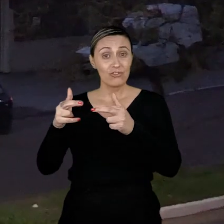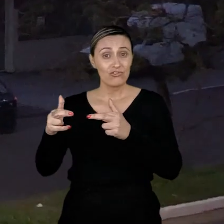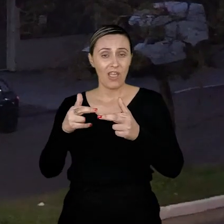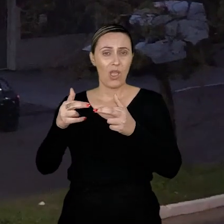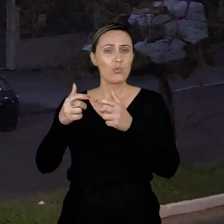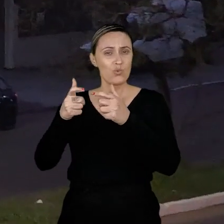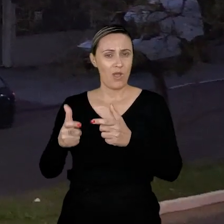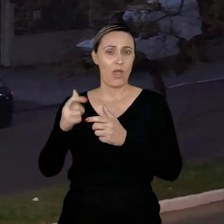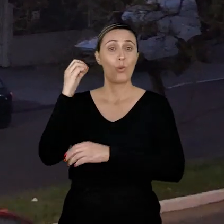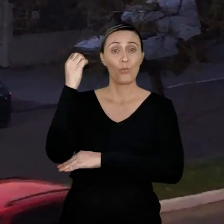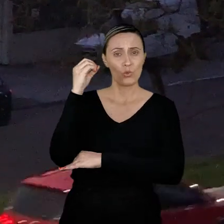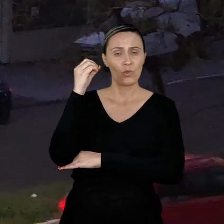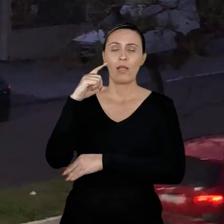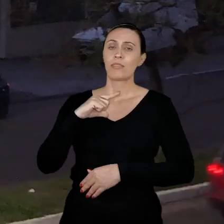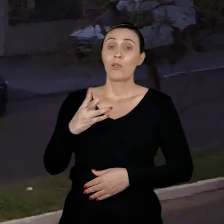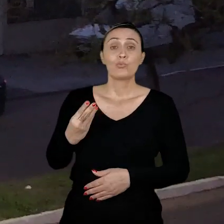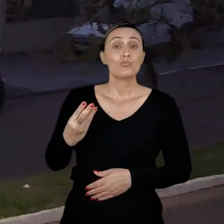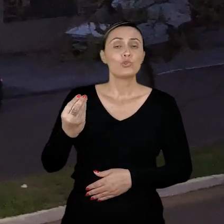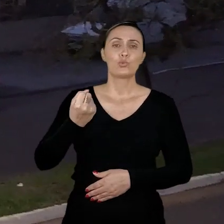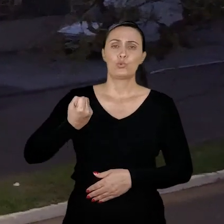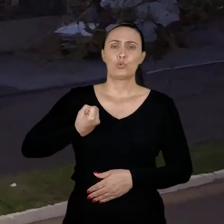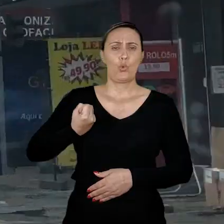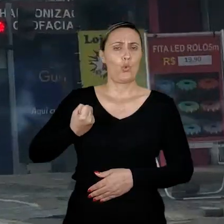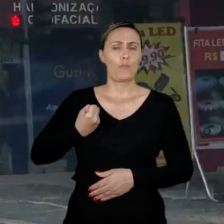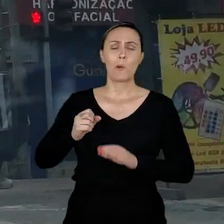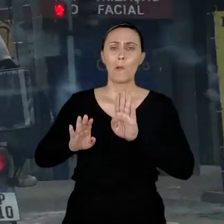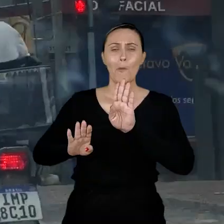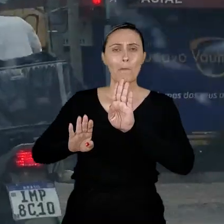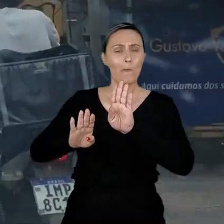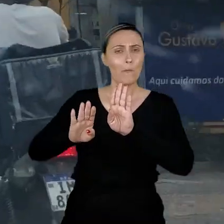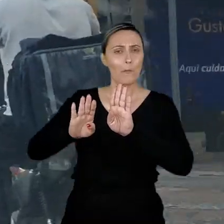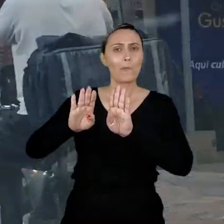a cidade enfrenta altas taxas de infecção, enquanto a Secretaria de Saúde